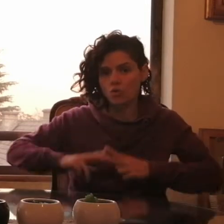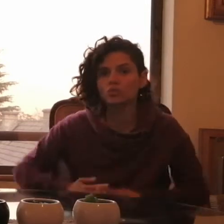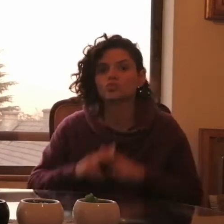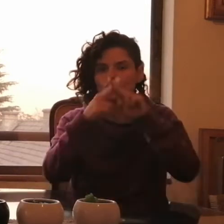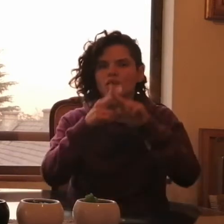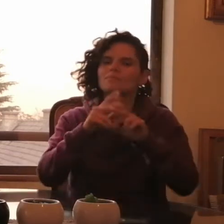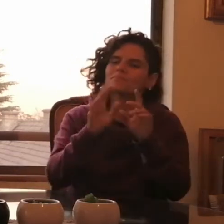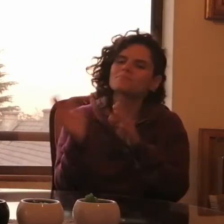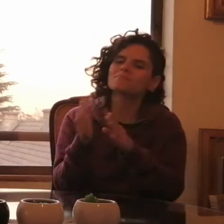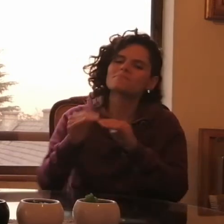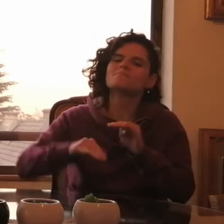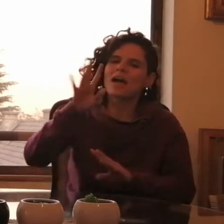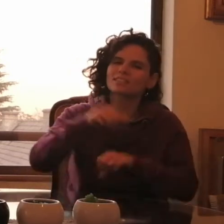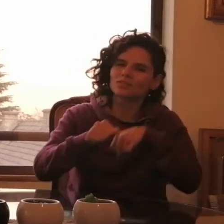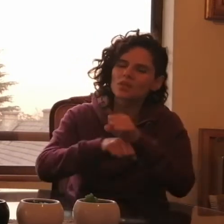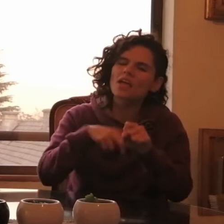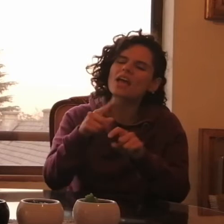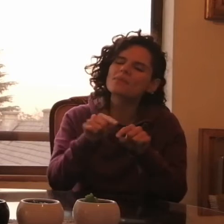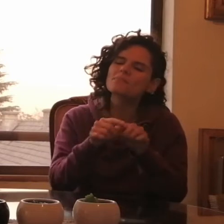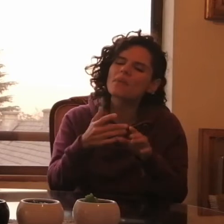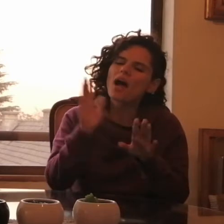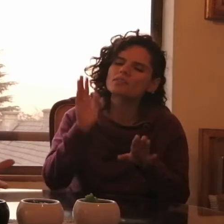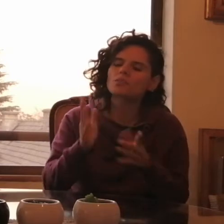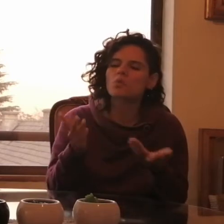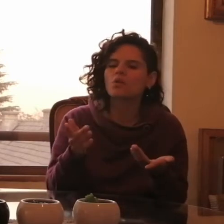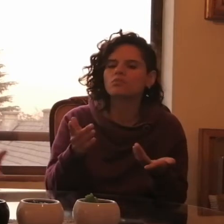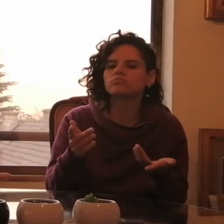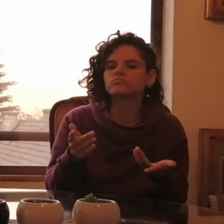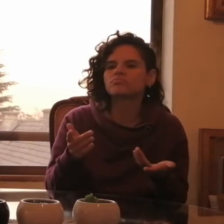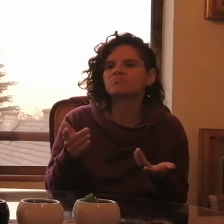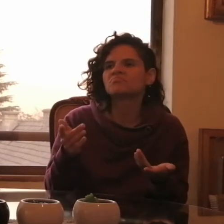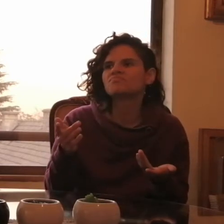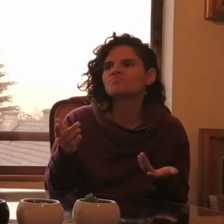estructuras es cómo super árida, tú vas a calcular cosas, edificios, no sé puentes,